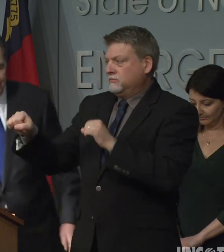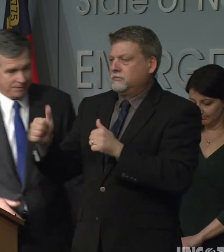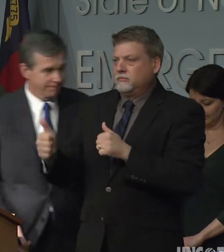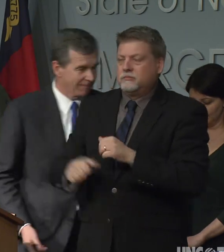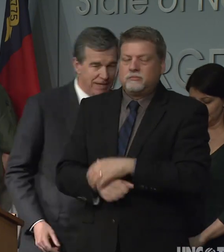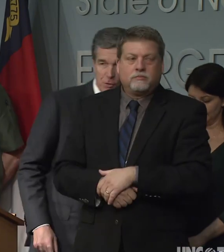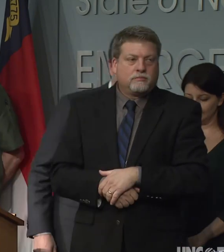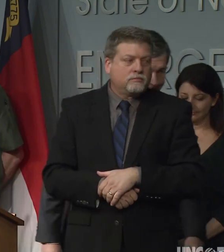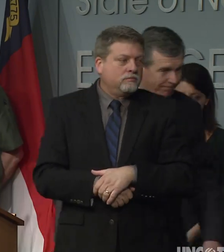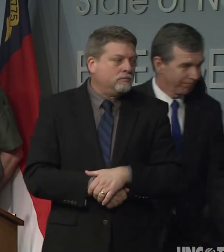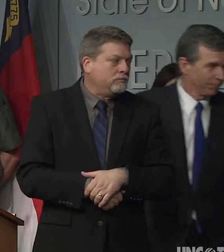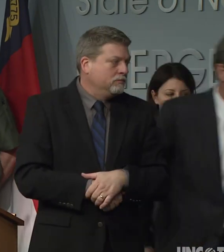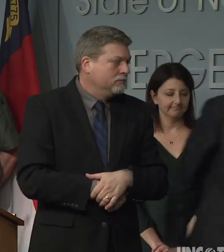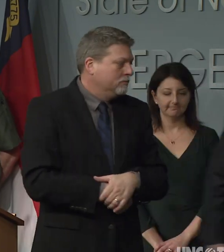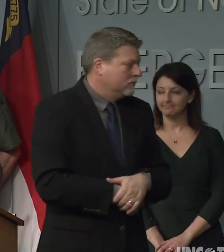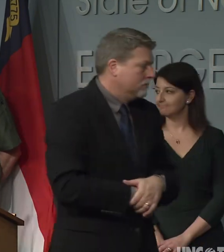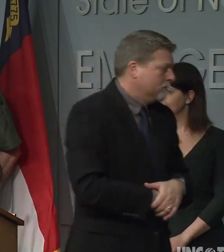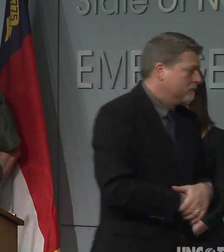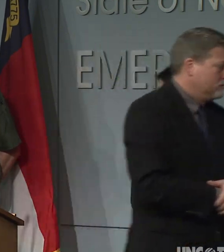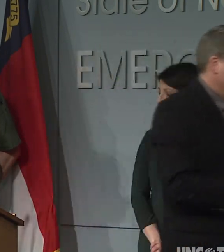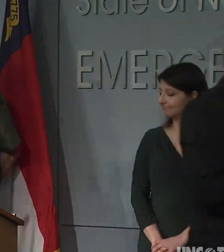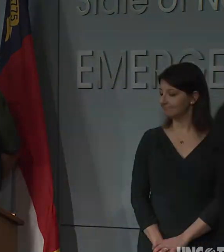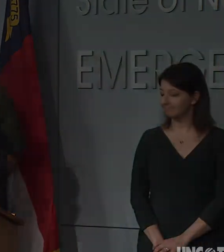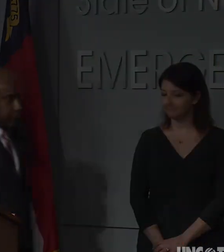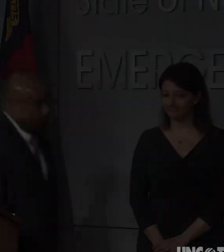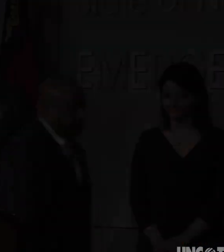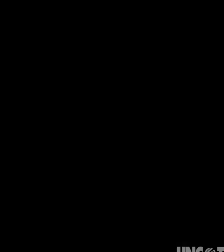Los maestros recibirán paga también recibirán paga.